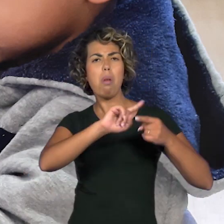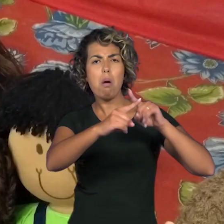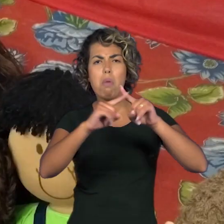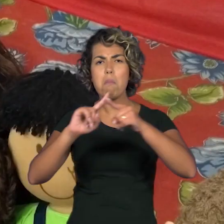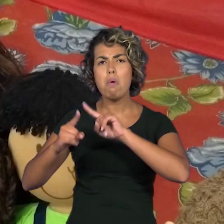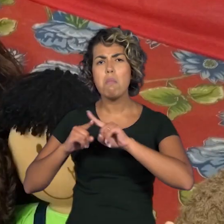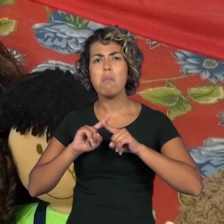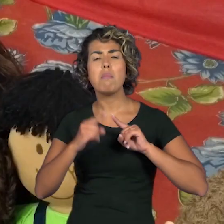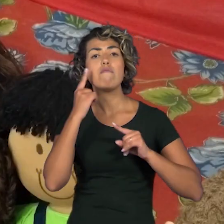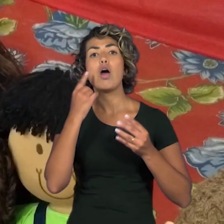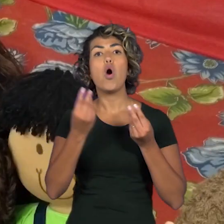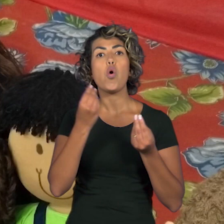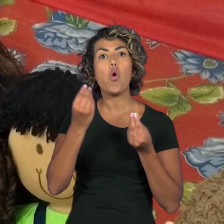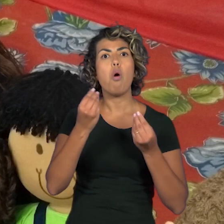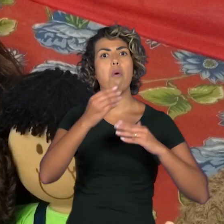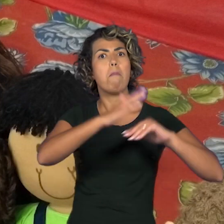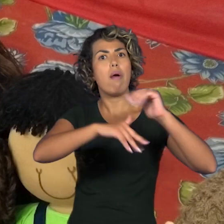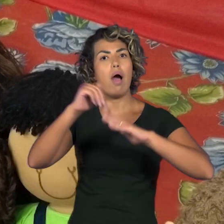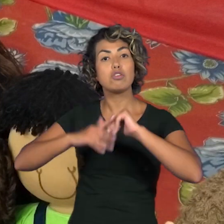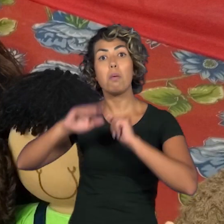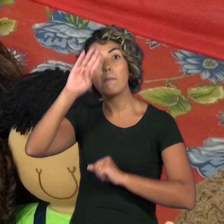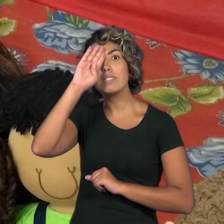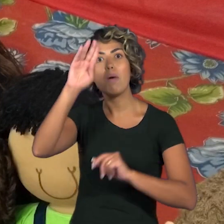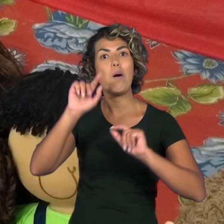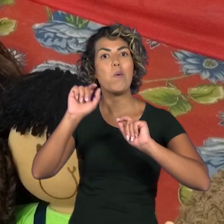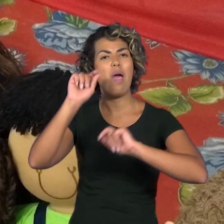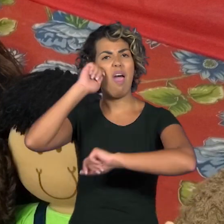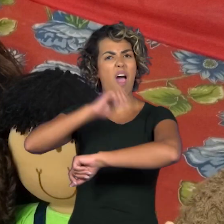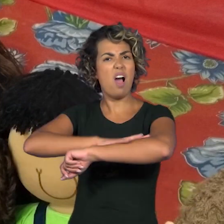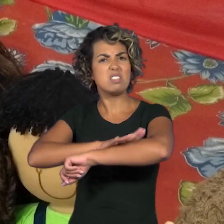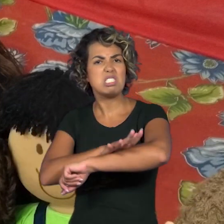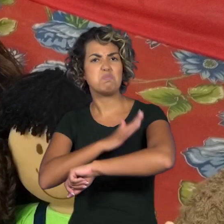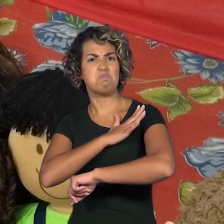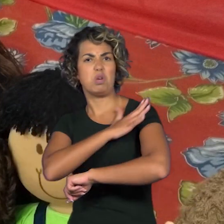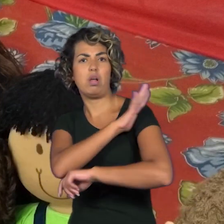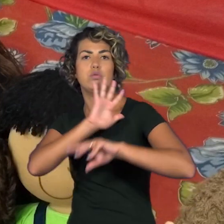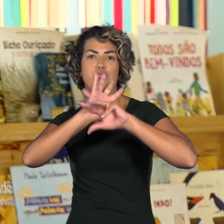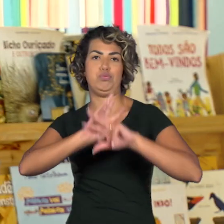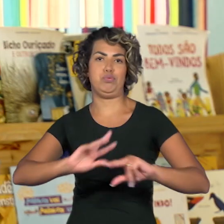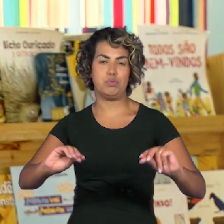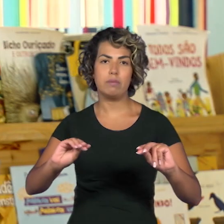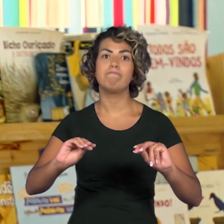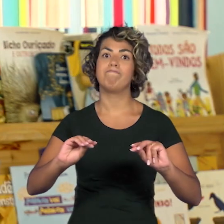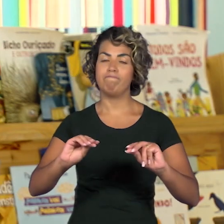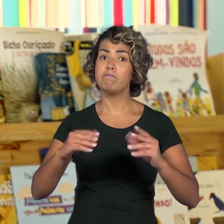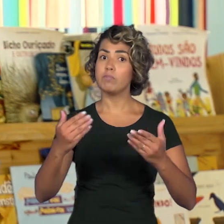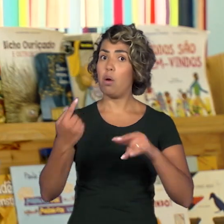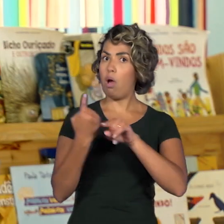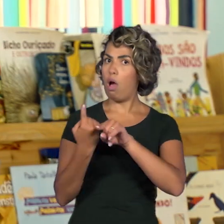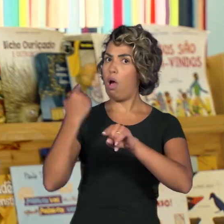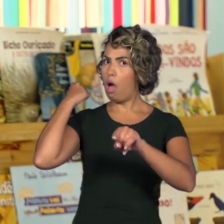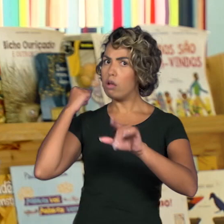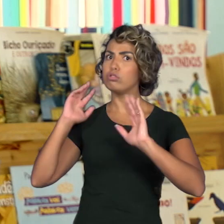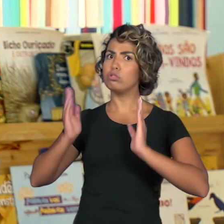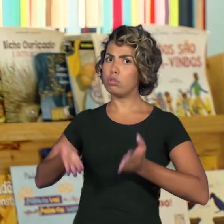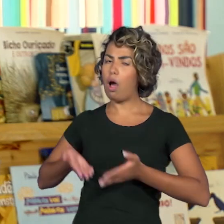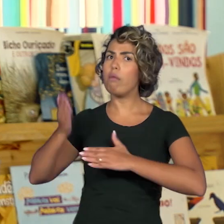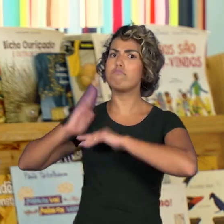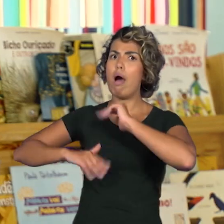DE PRÁTICAS COTIDIANAS QUE COMBATAM O RACISMO E O PRECONCEITO. MUITAS AÇÕES DE FORMAÇÃO ACONTECERAM NA ÚLTIMA